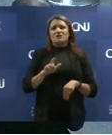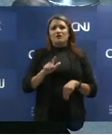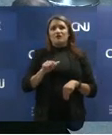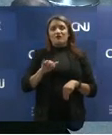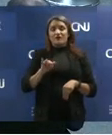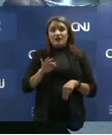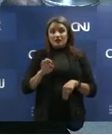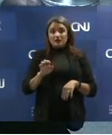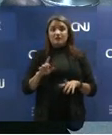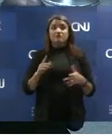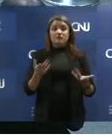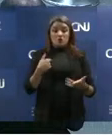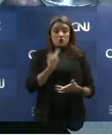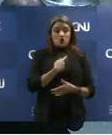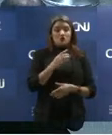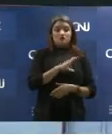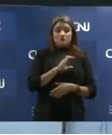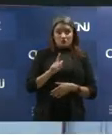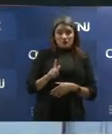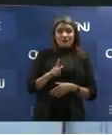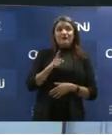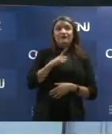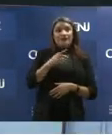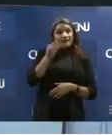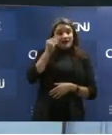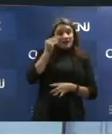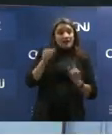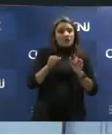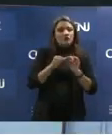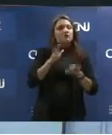fazer no trabalho de inspeção e pós inspeção